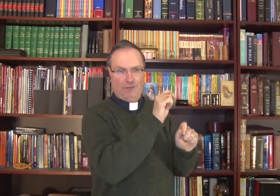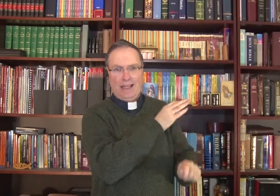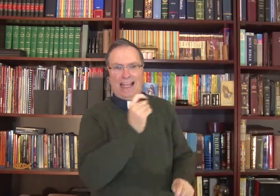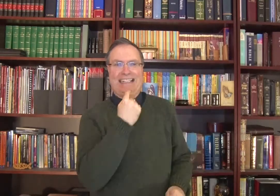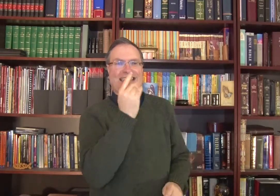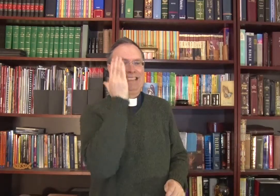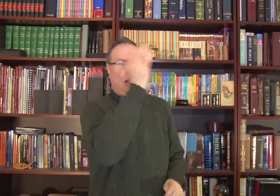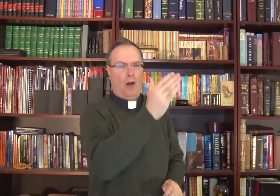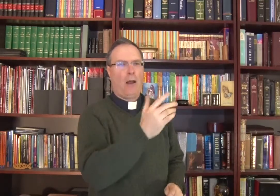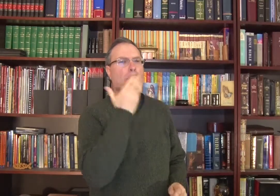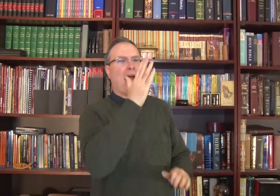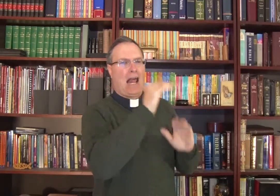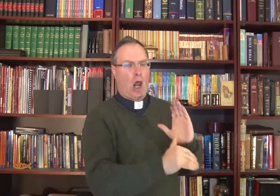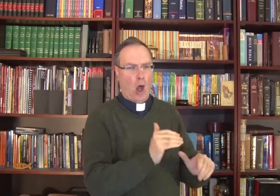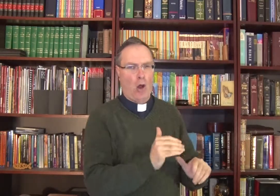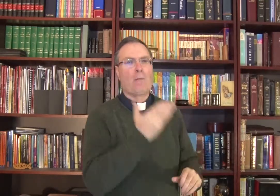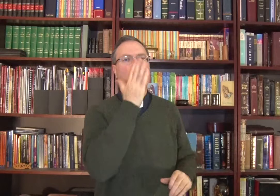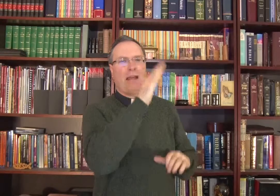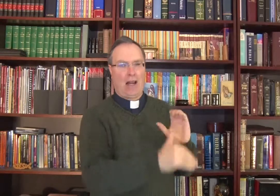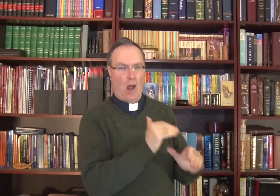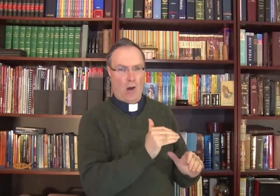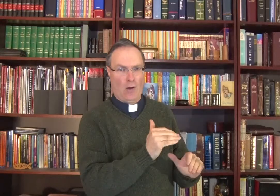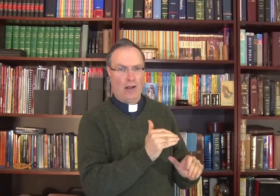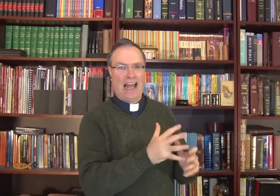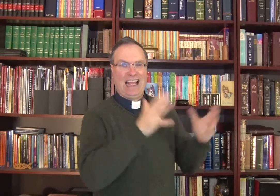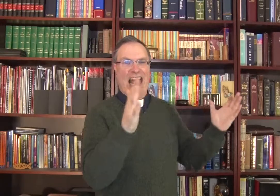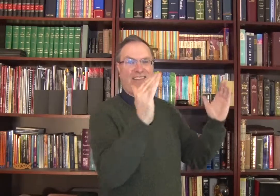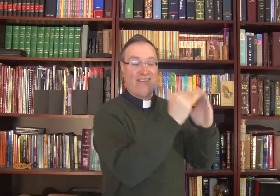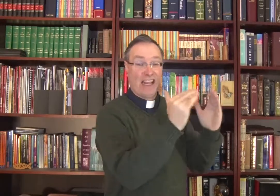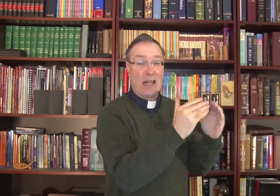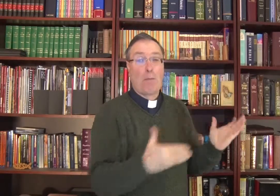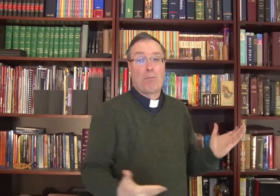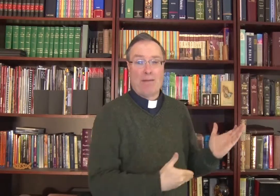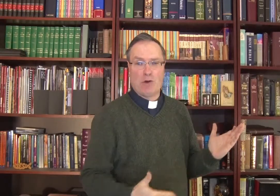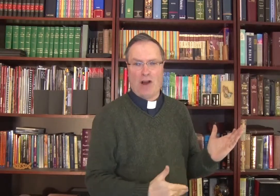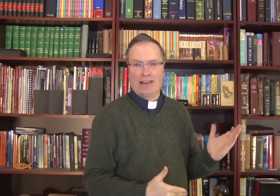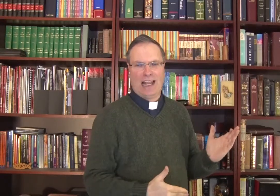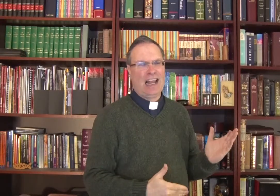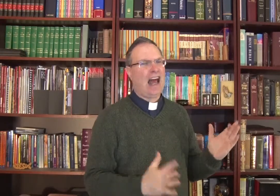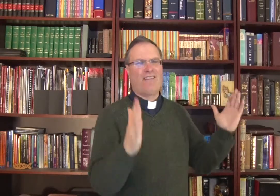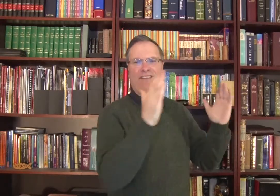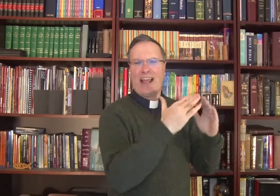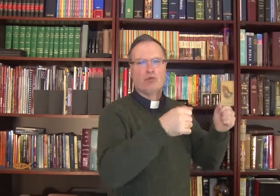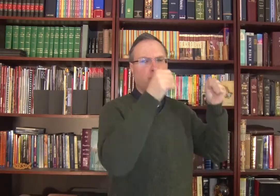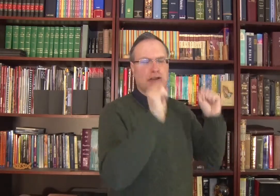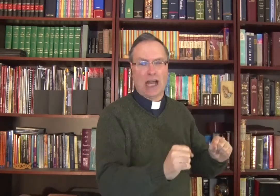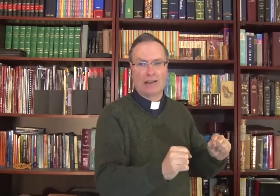et ils diront: «Malheur! Malheur! La grande ville, Babylone, la ville puissante!